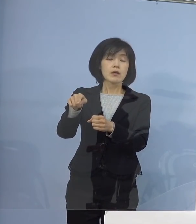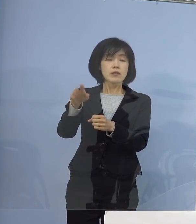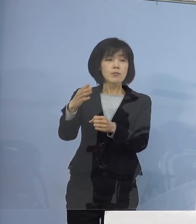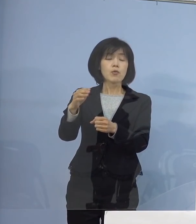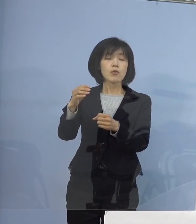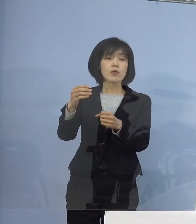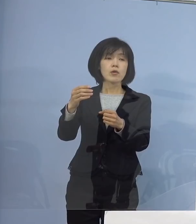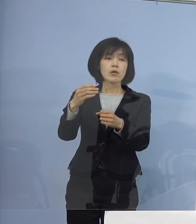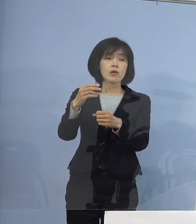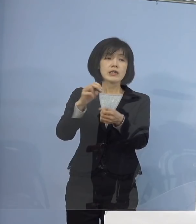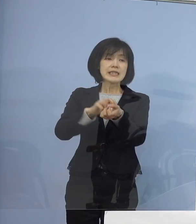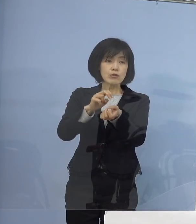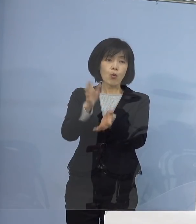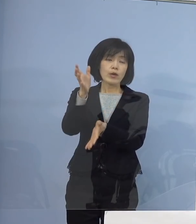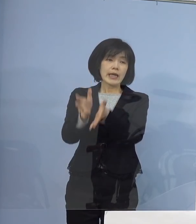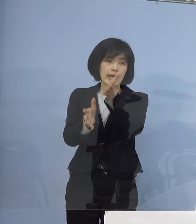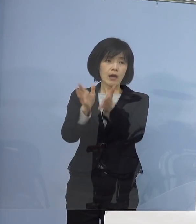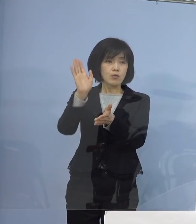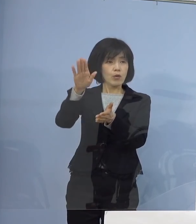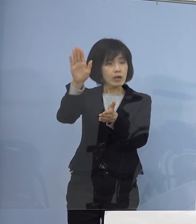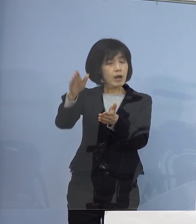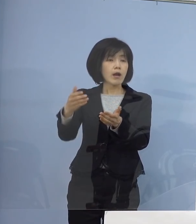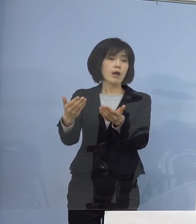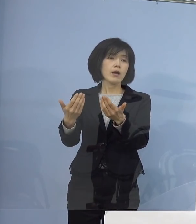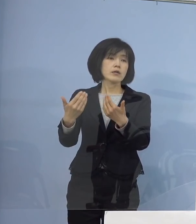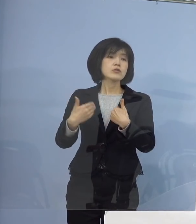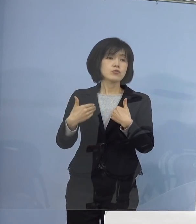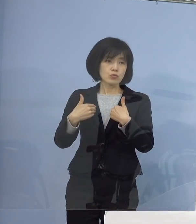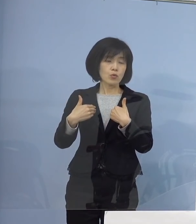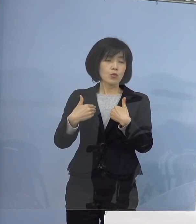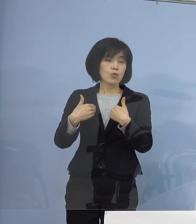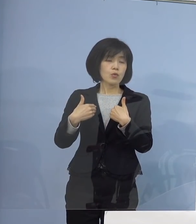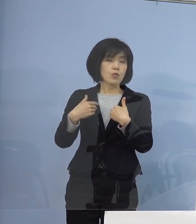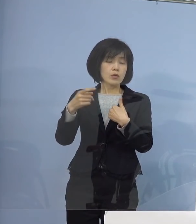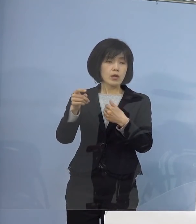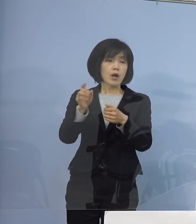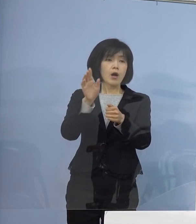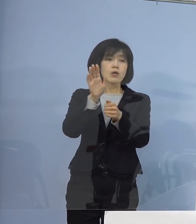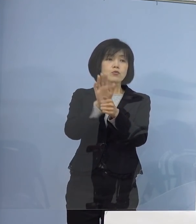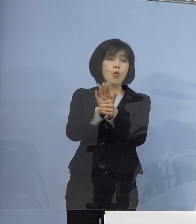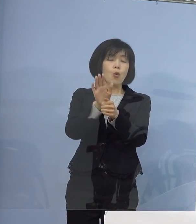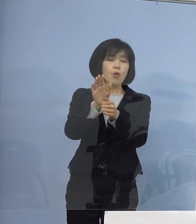そうした場合にこれを後方支援病院と言っているわけですが そちらに移っていただく